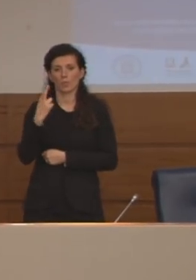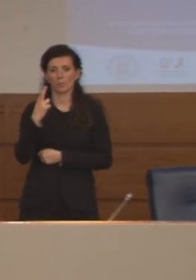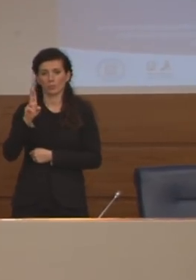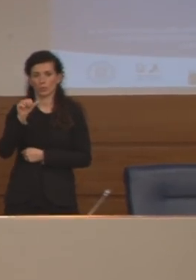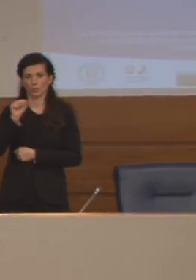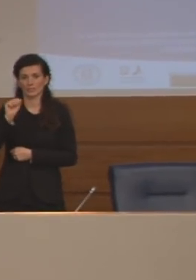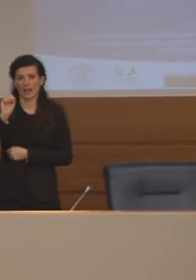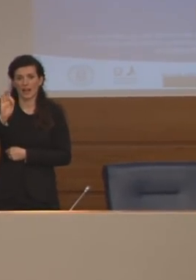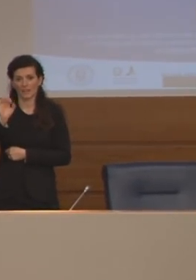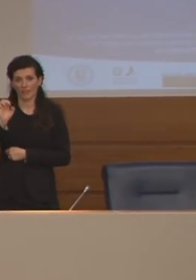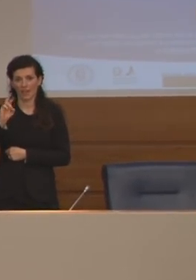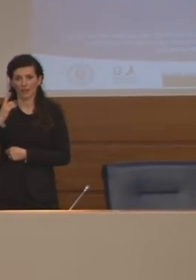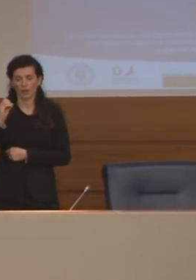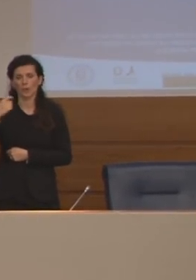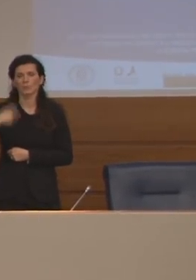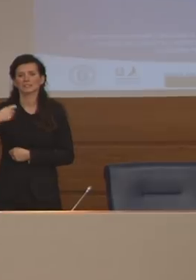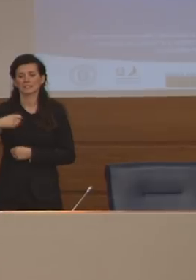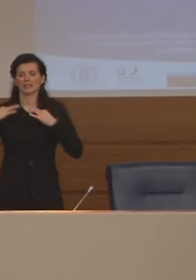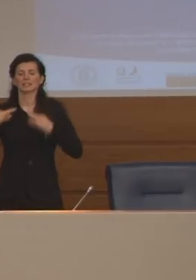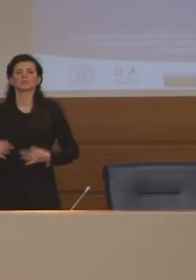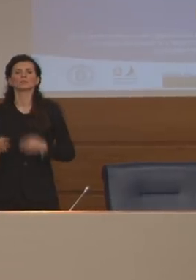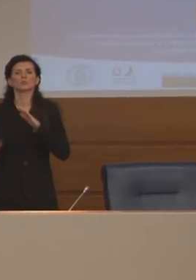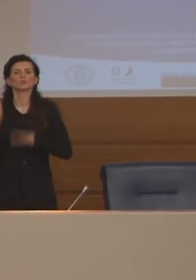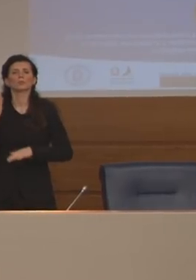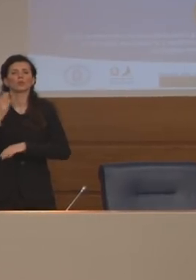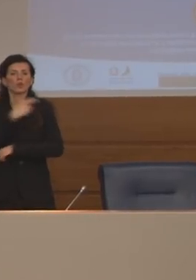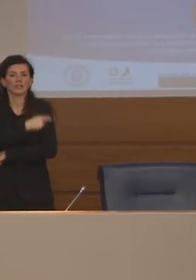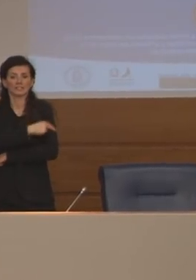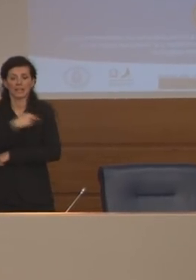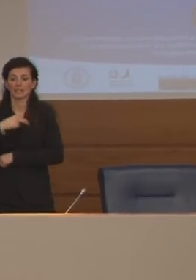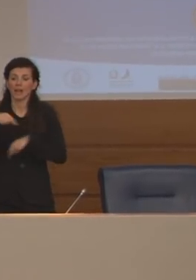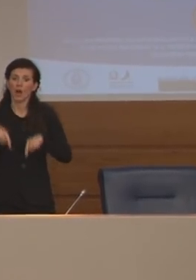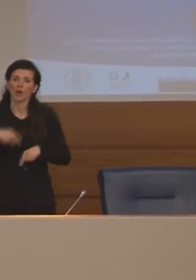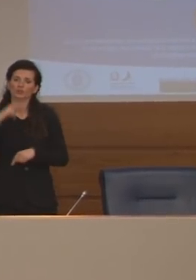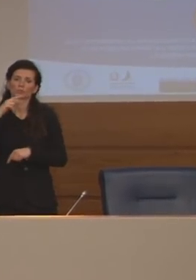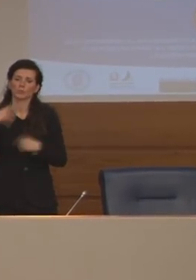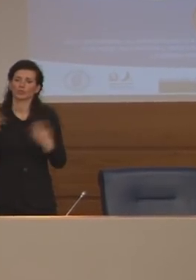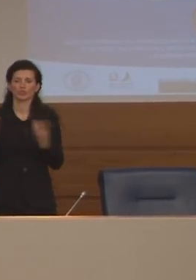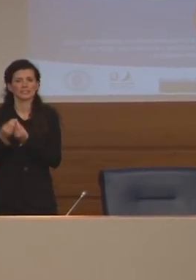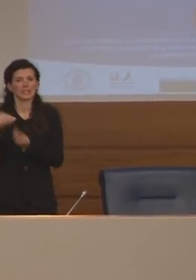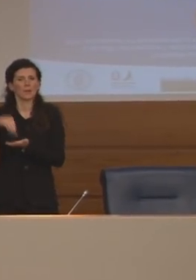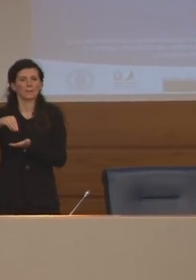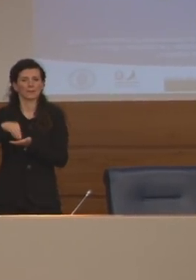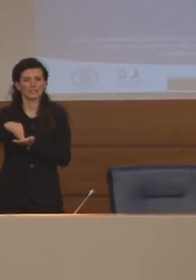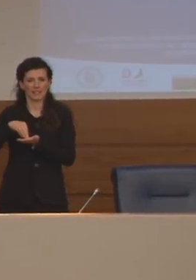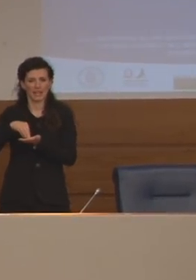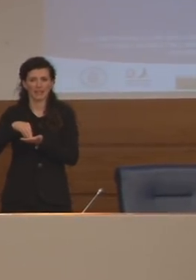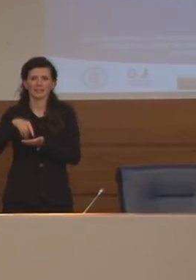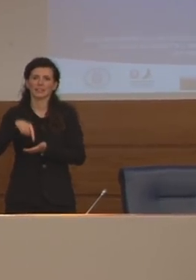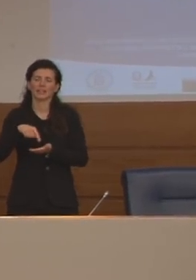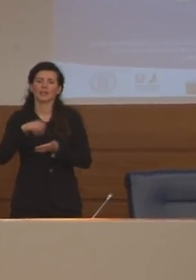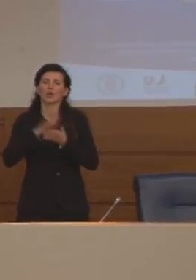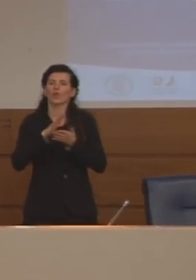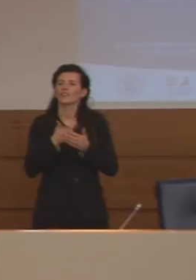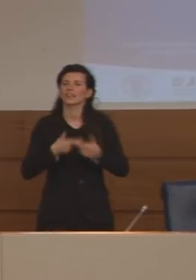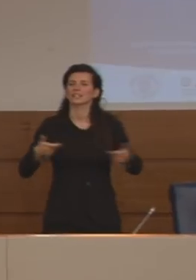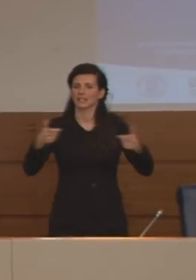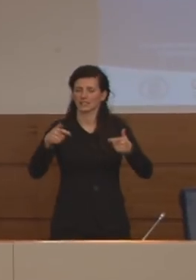dell'Istituto Superiore di Sanità che questo pomeriggio mi accompagna in questa conferenza stampa.